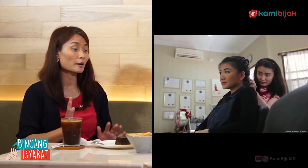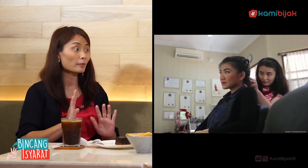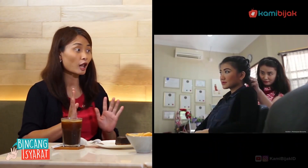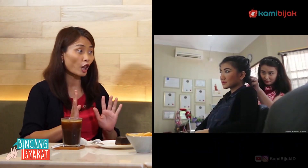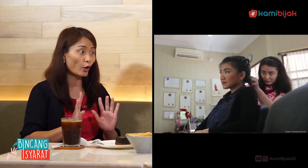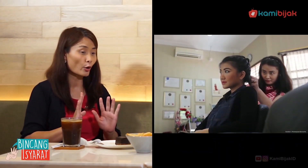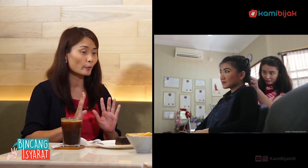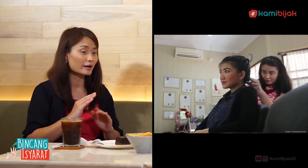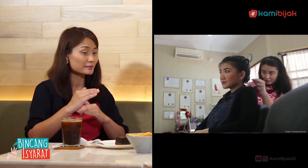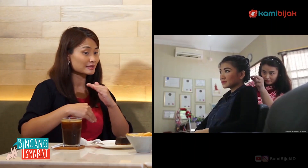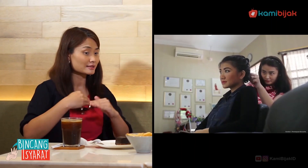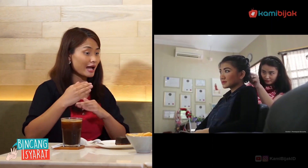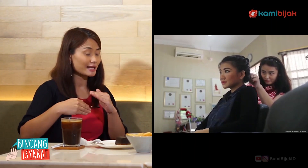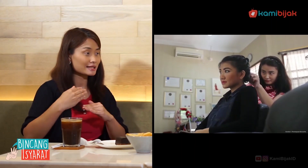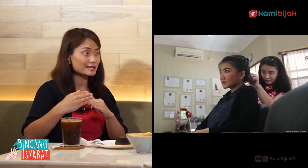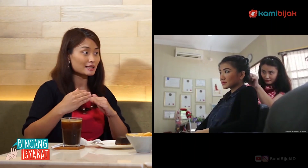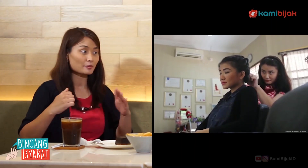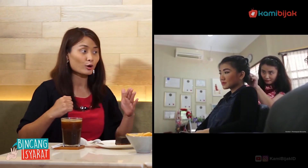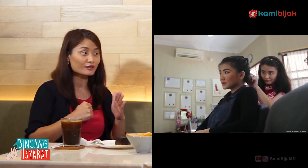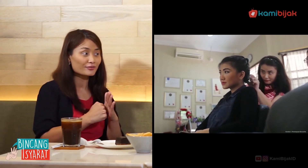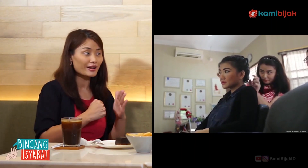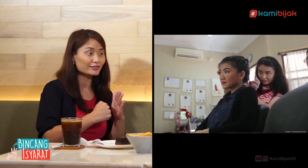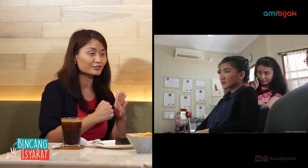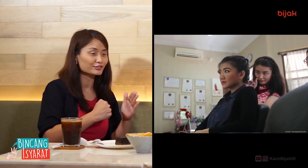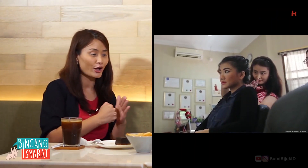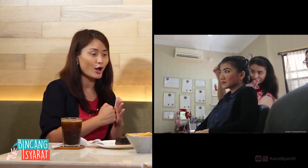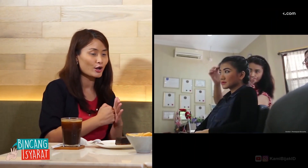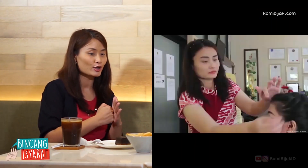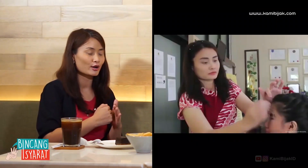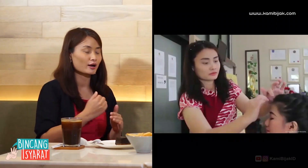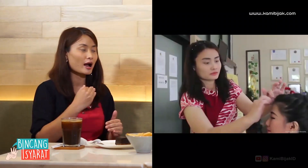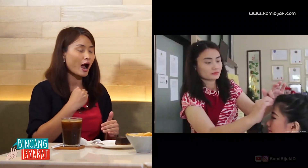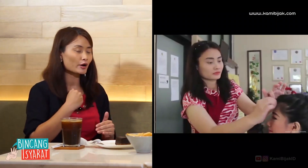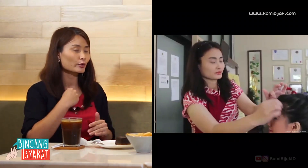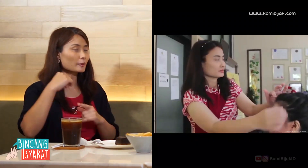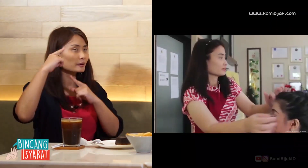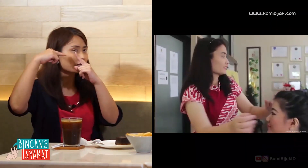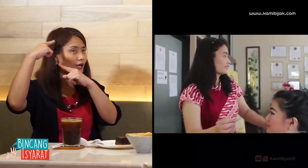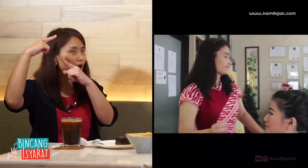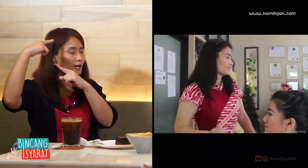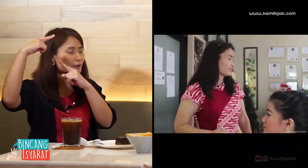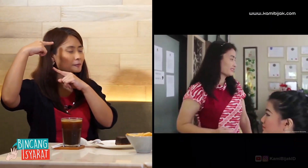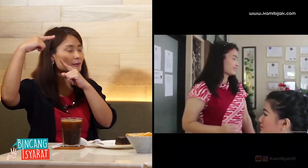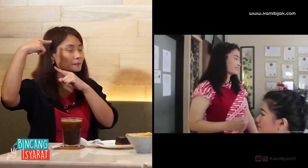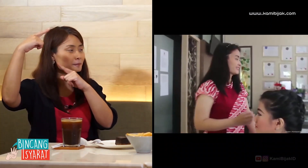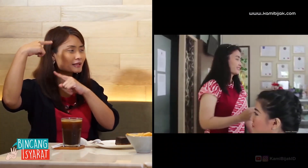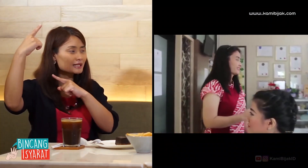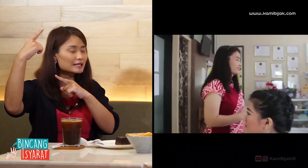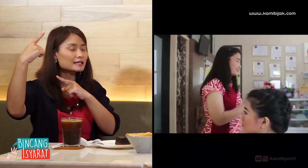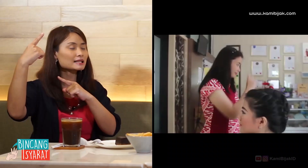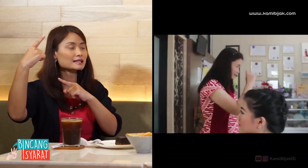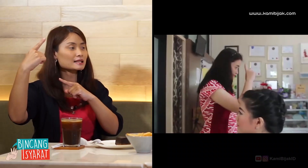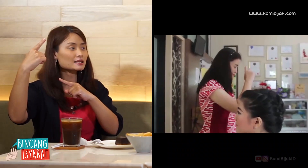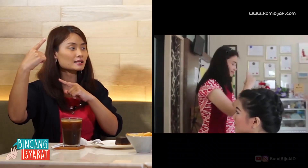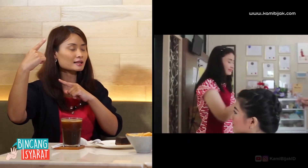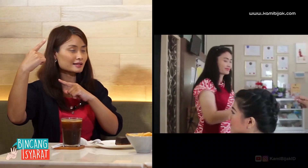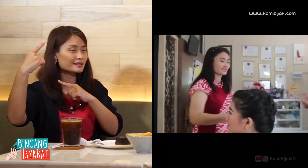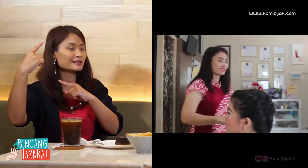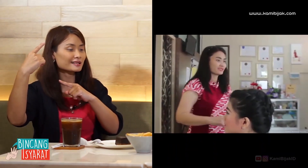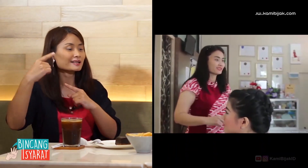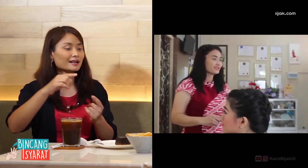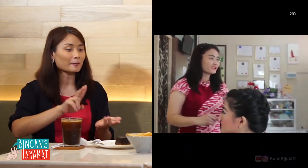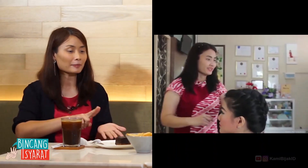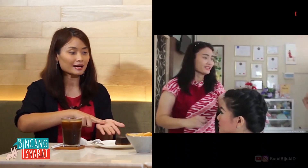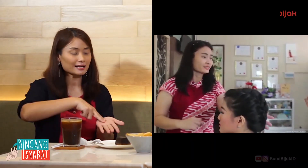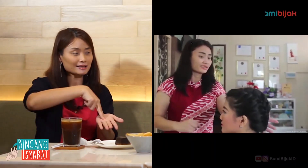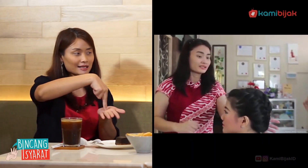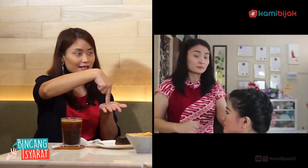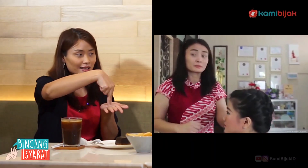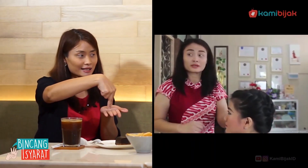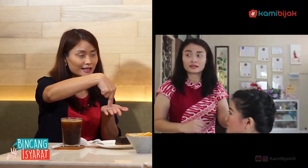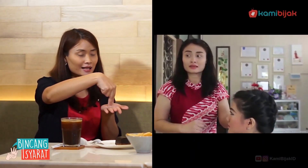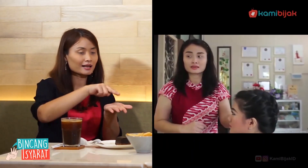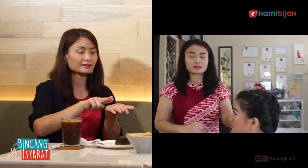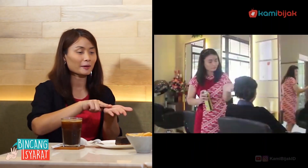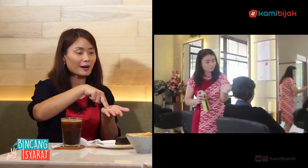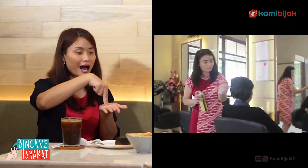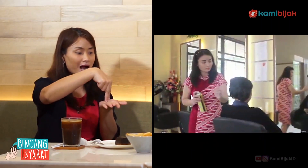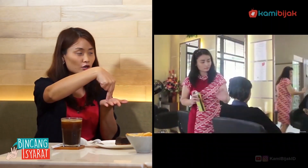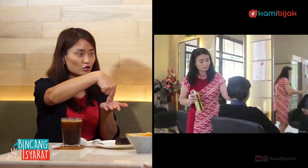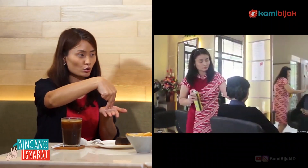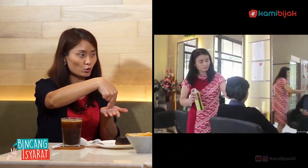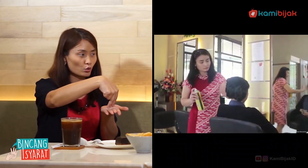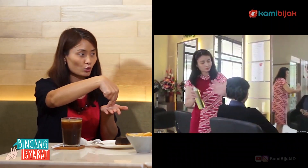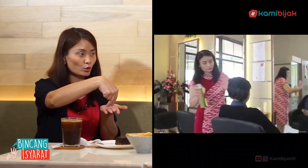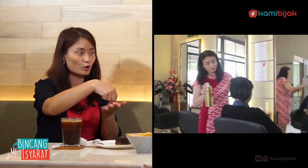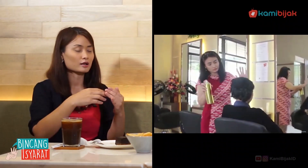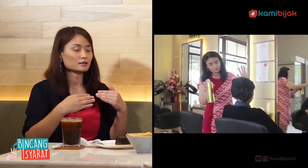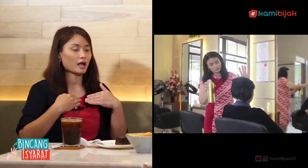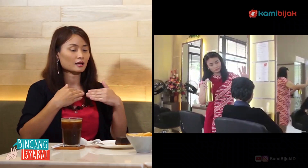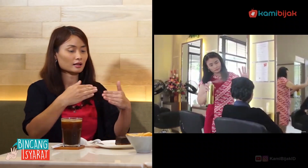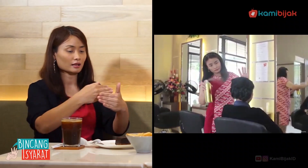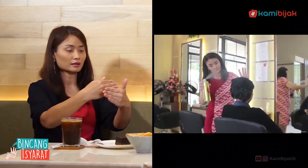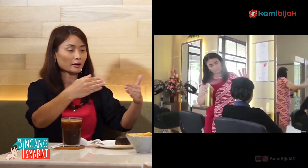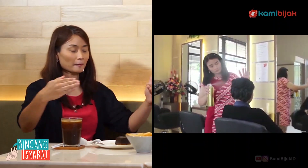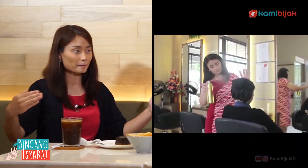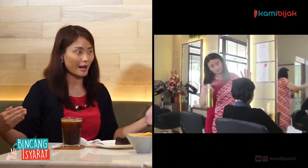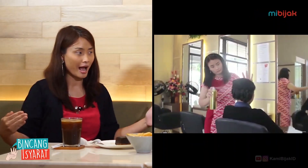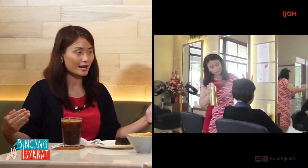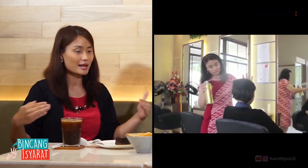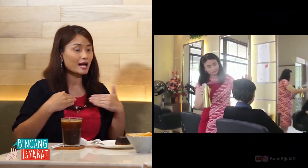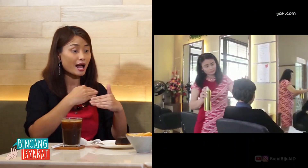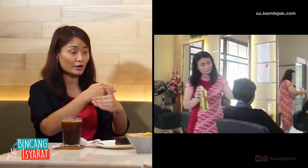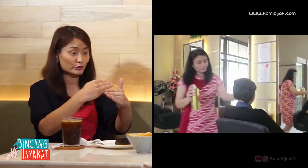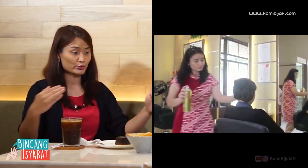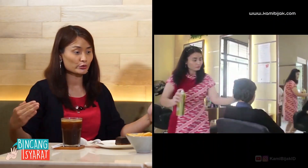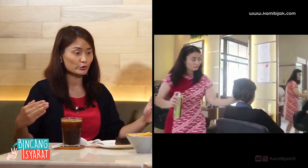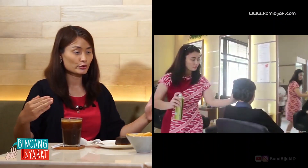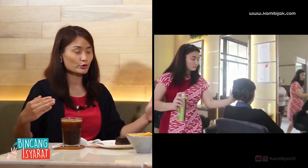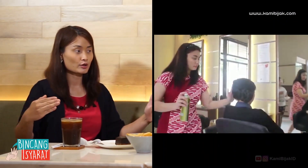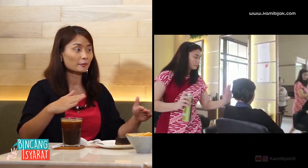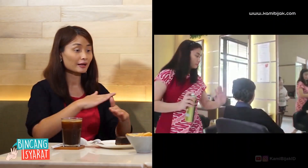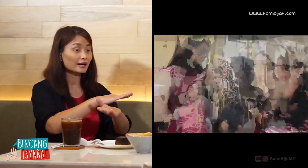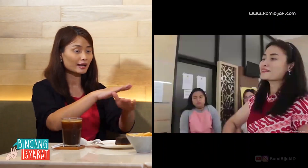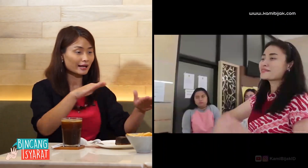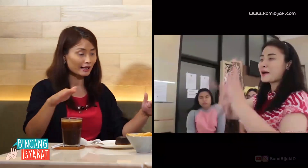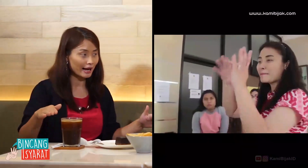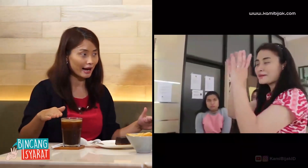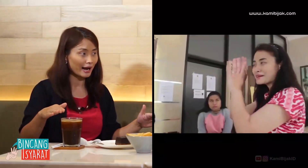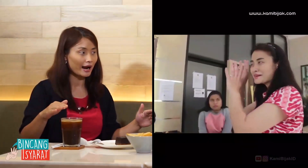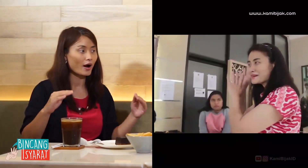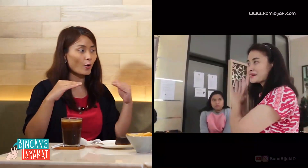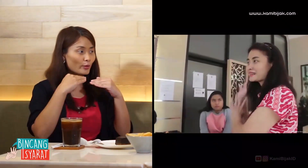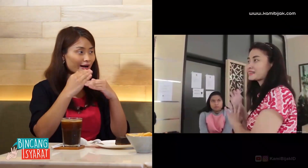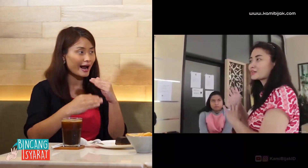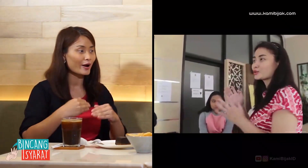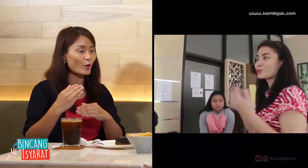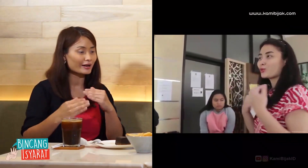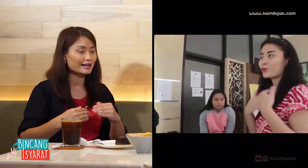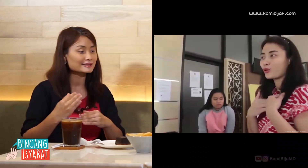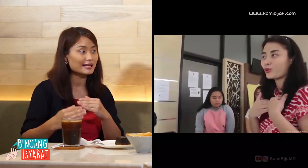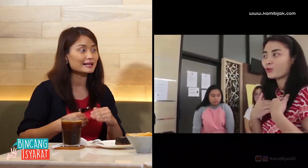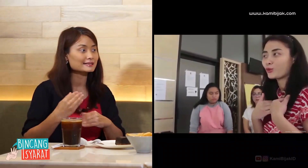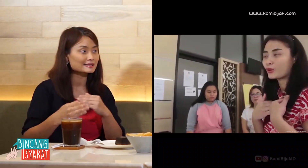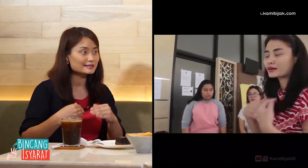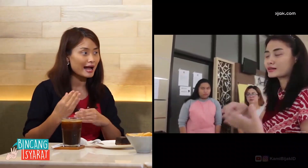Sebelum menjadi motivator, aku bermimpi berdiri di panggung dan di depan aku ada orang-orang disabilitas.